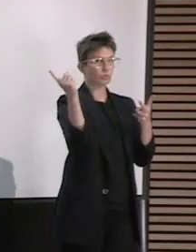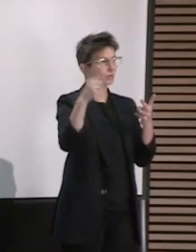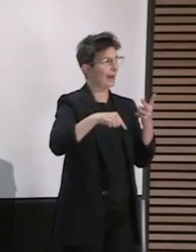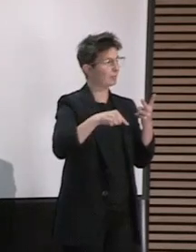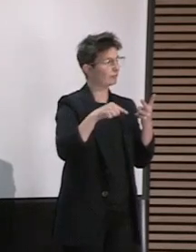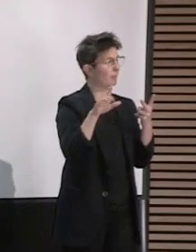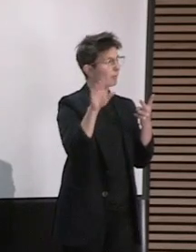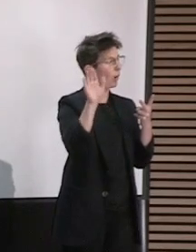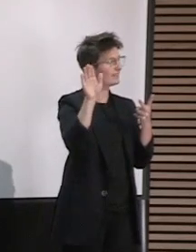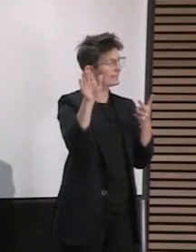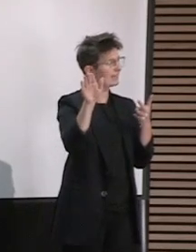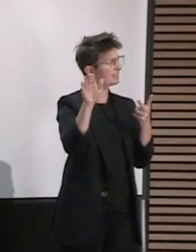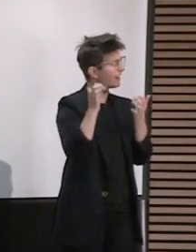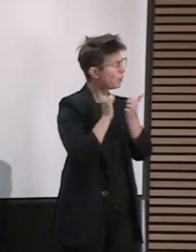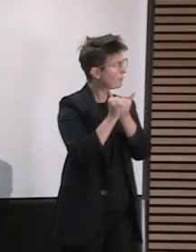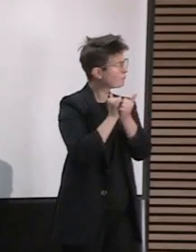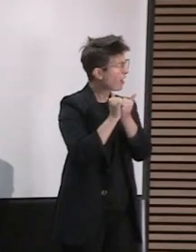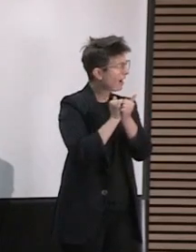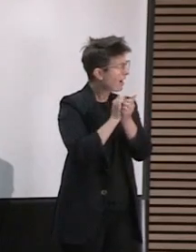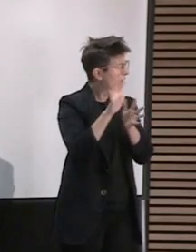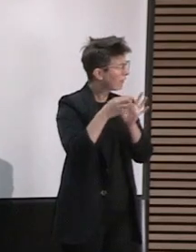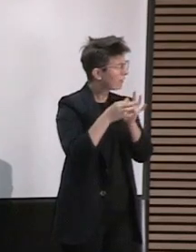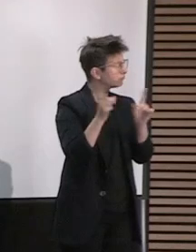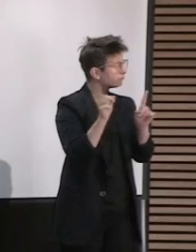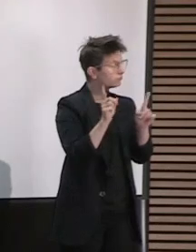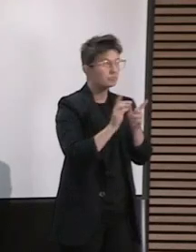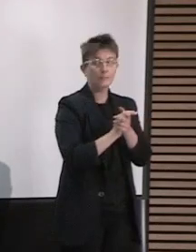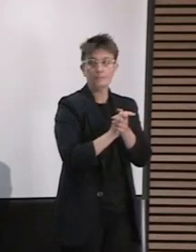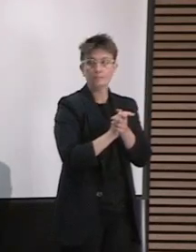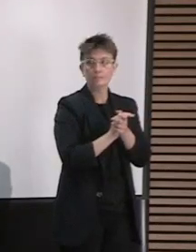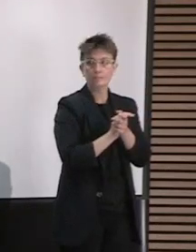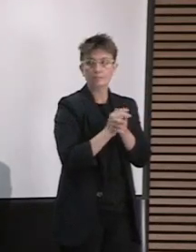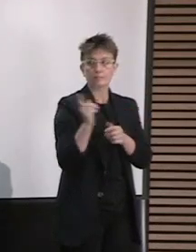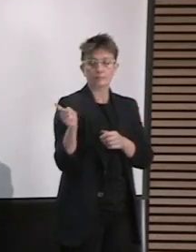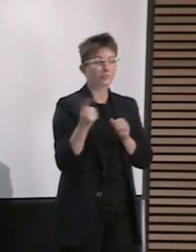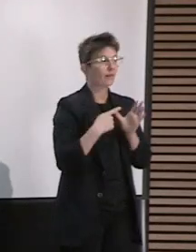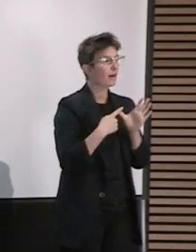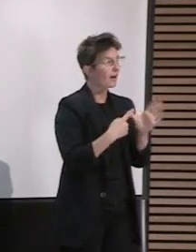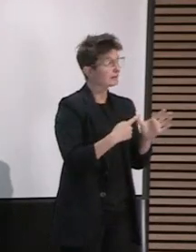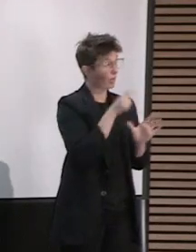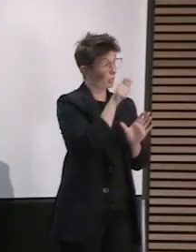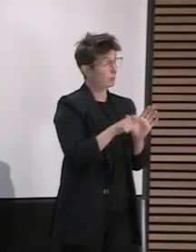Me whakahou noa nga korero mo nga keehi e rua- mahia. Ano na korero mo te taangata kei Te Taitokerau